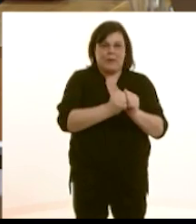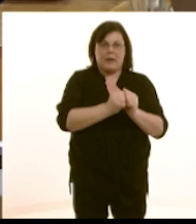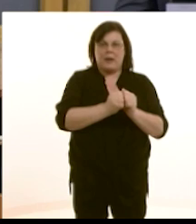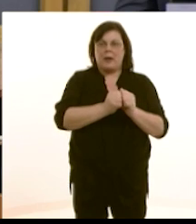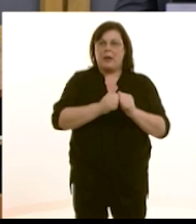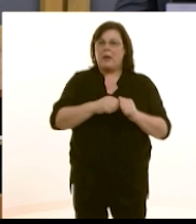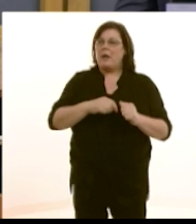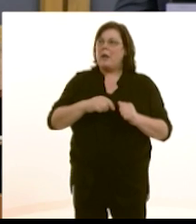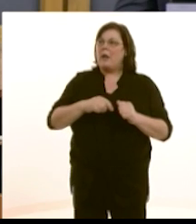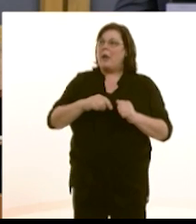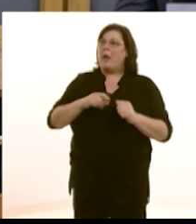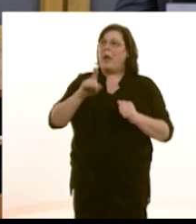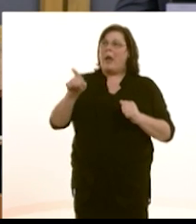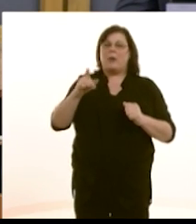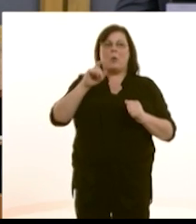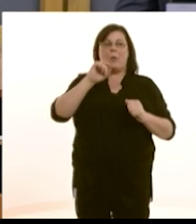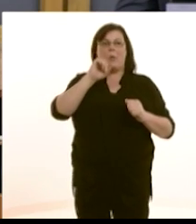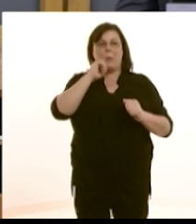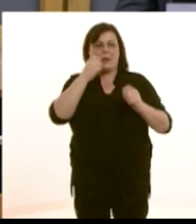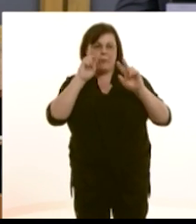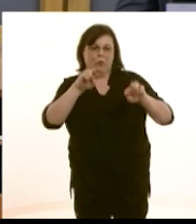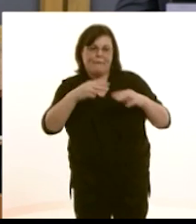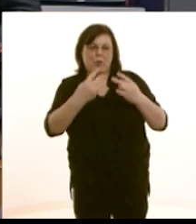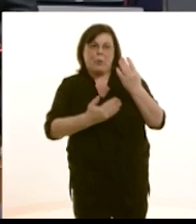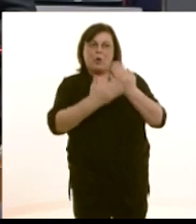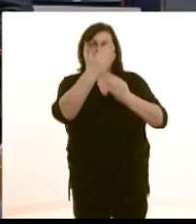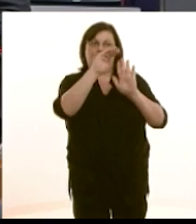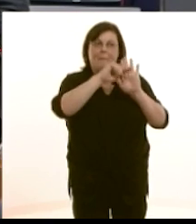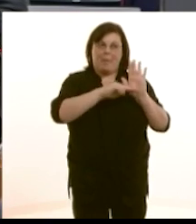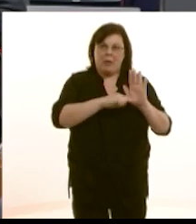Mick Antoniw: First Minister, if I might commend the Government for the stand it has taken